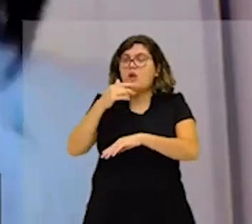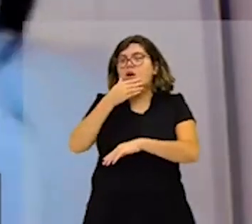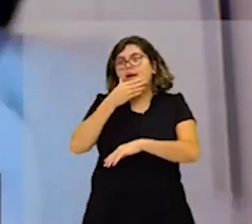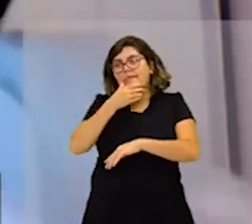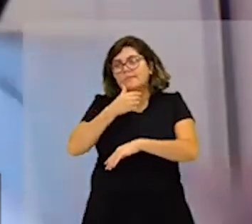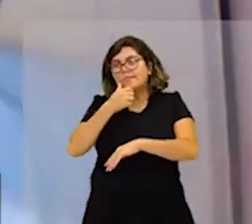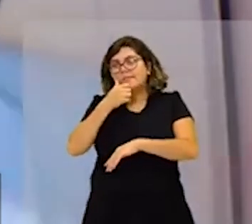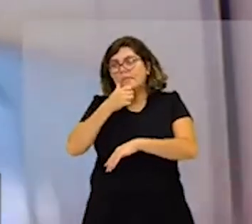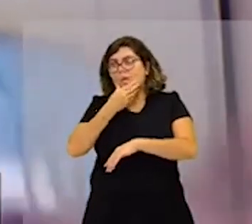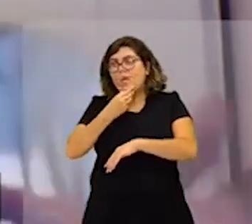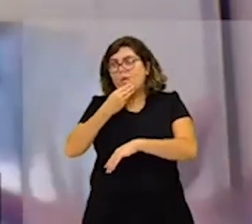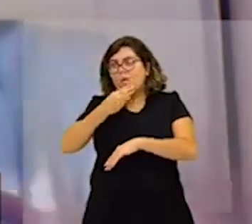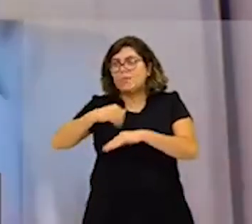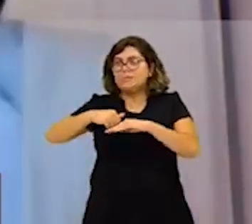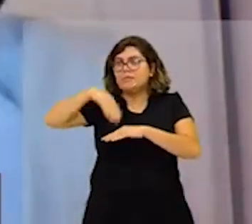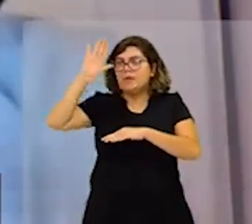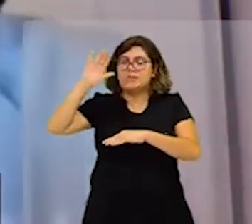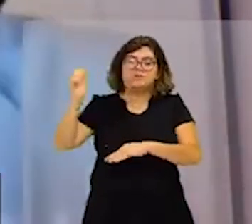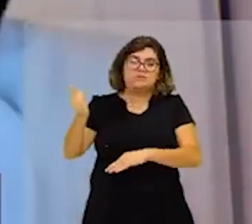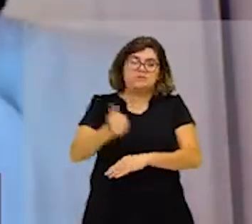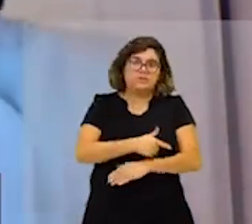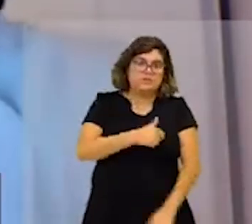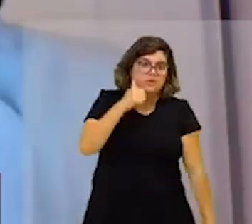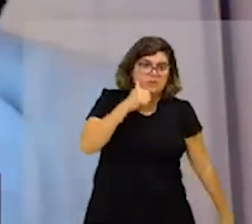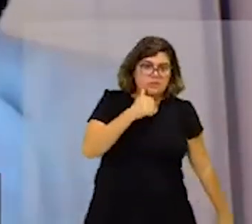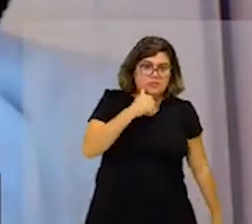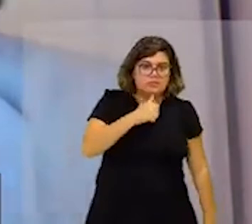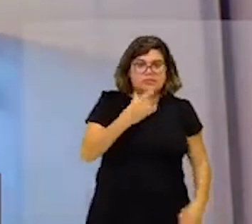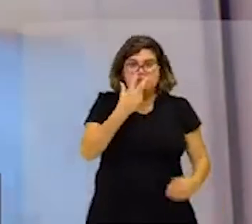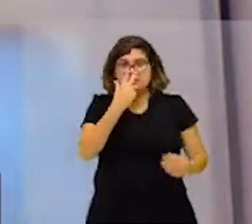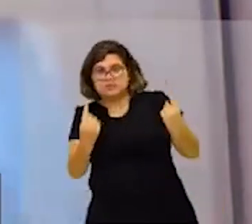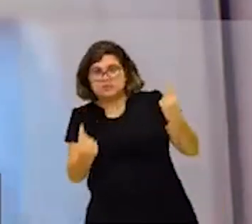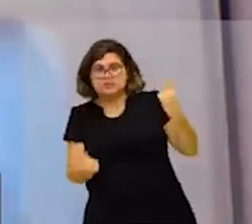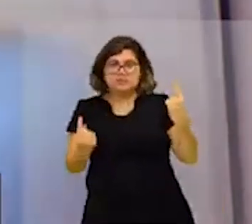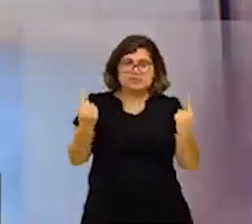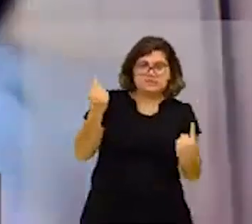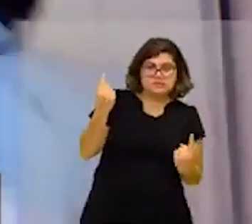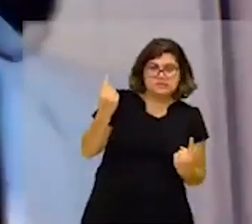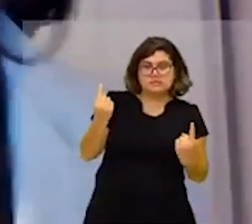mulheres negras no norte cama nesta Encruzilhada interseccional que não conseguimos nem de um